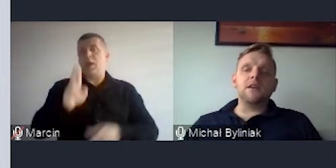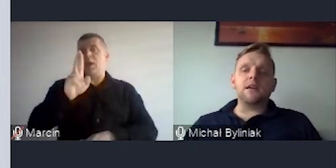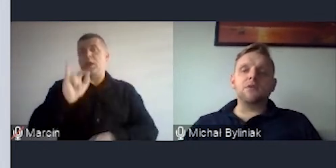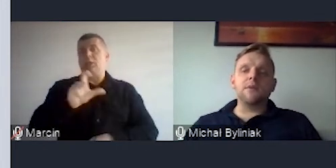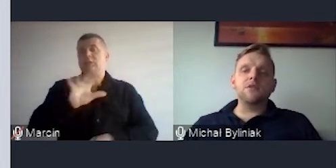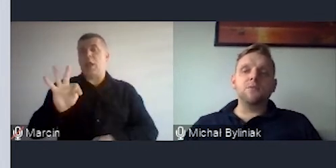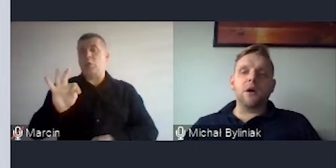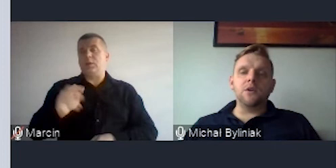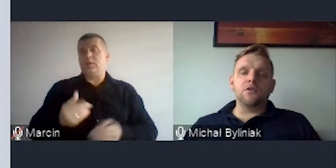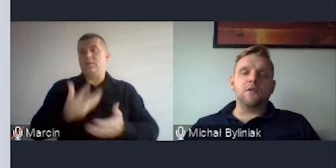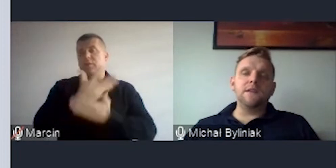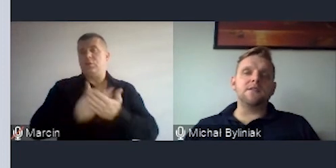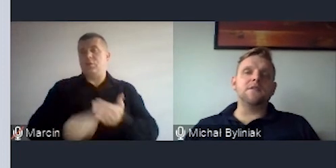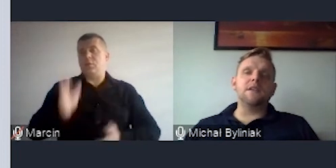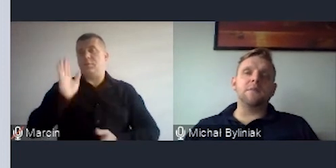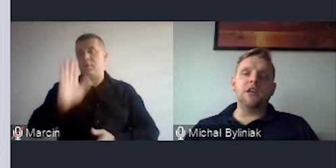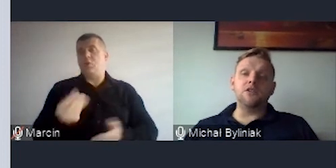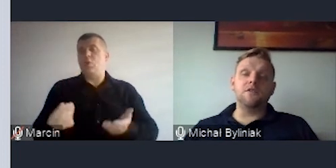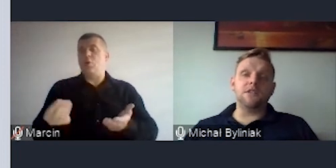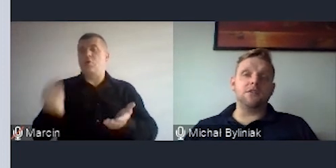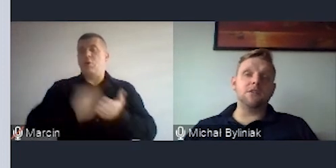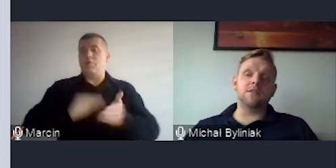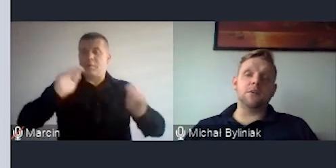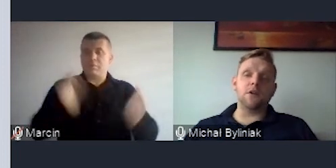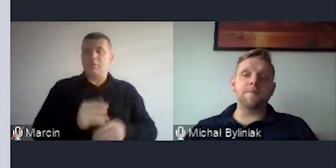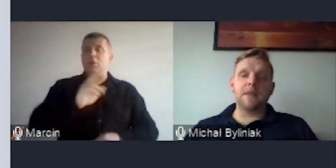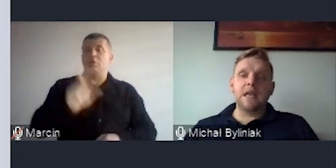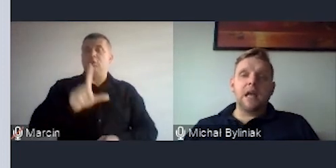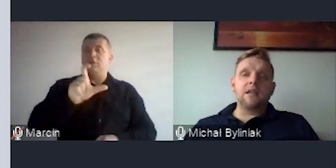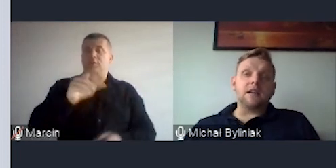W projektach, które będą miały dofinansowania mniej niż 200 000 euro.